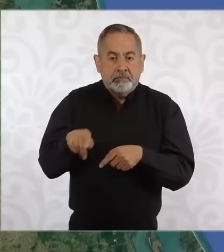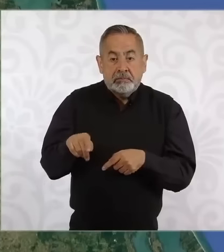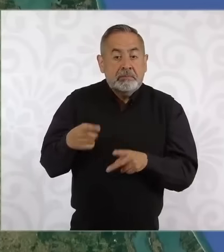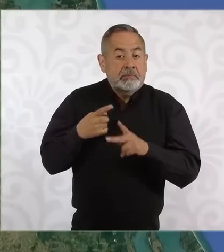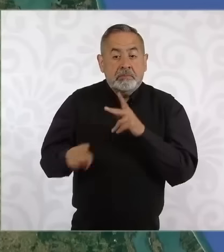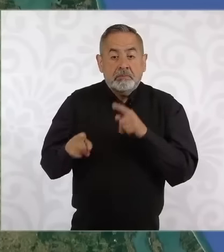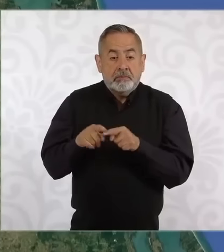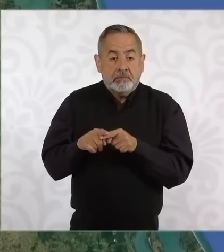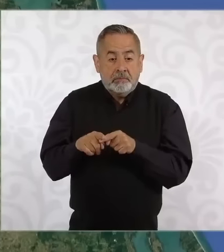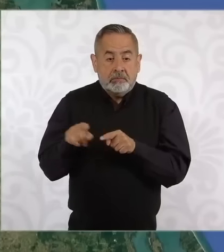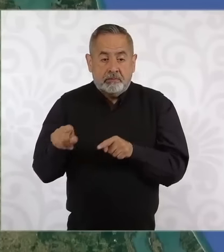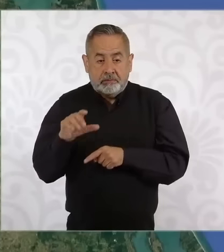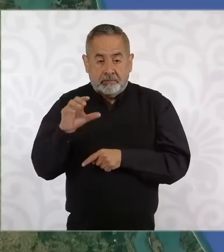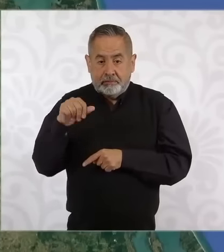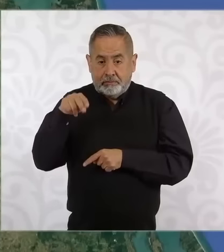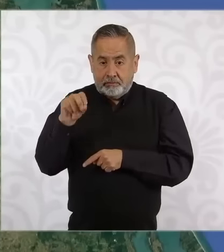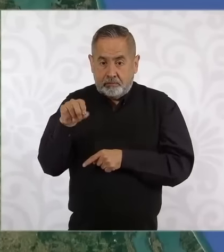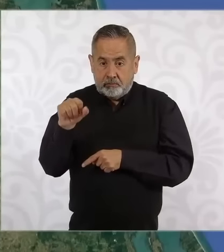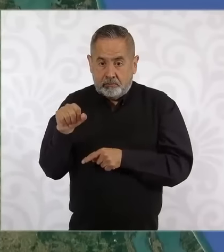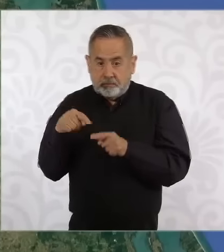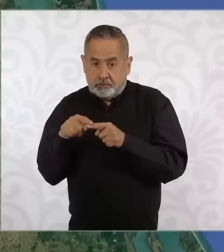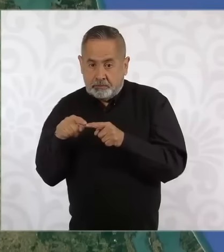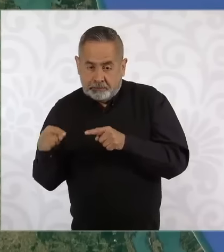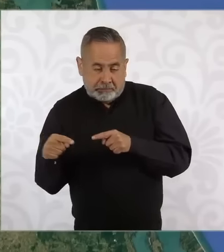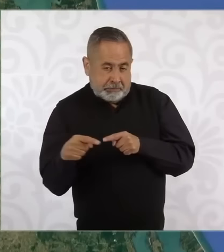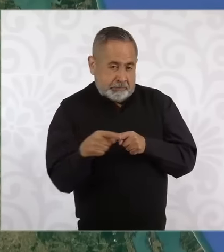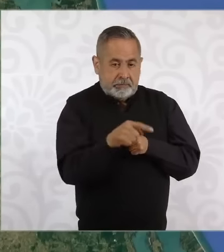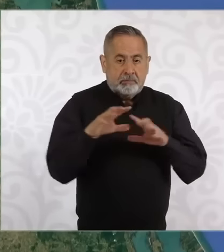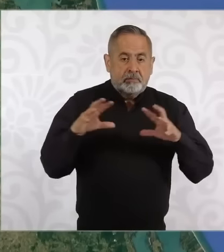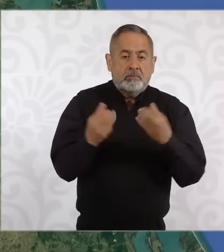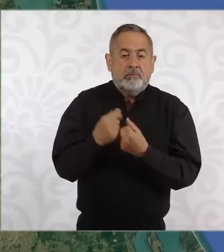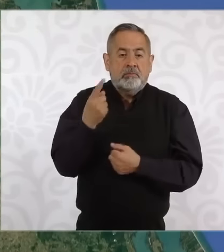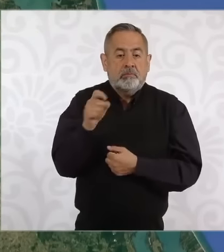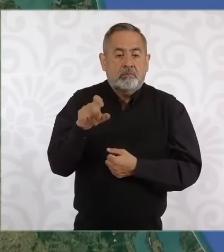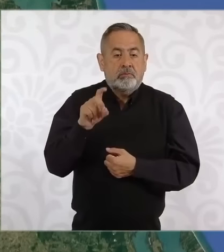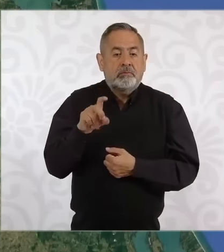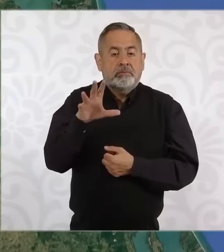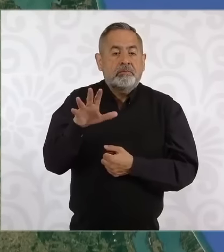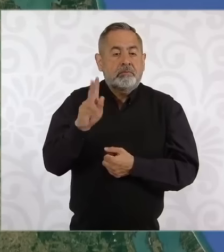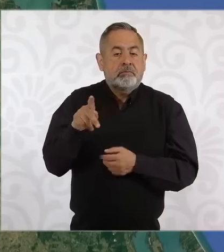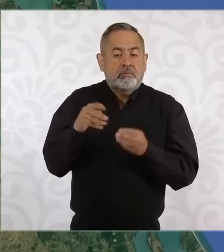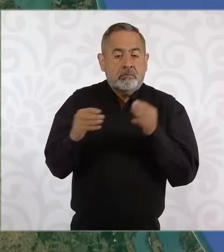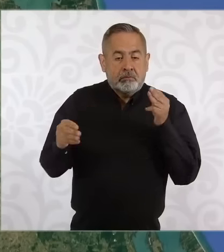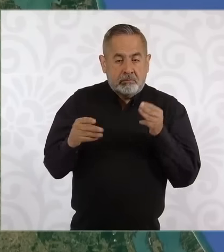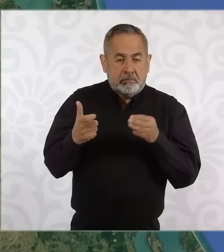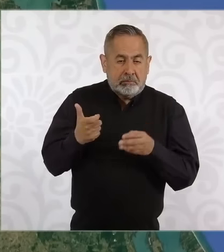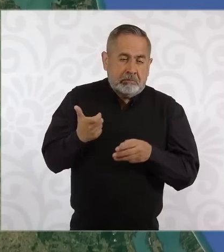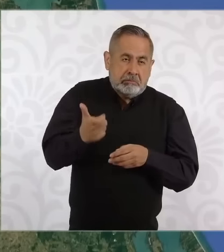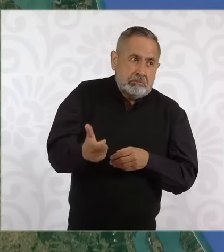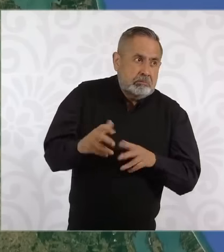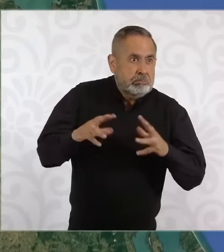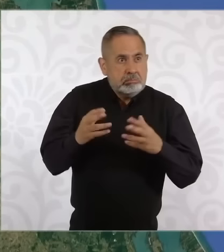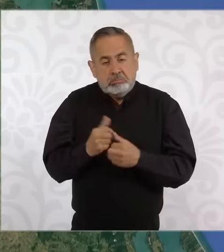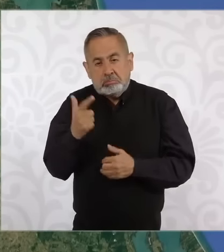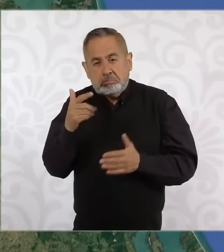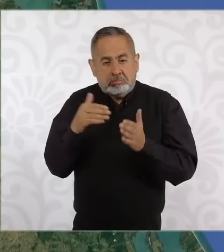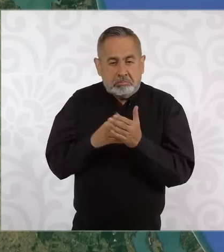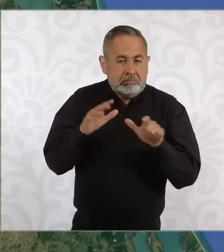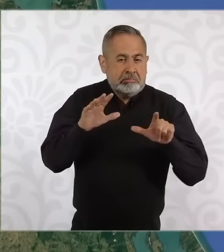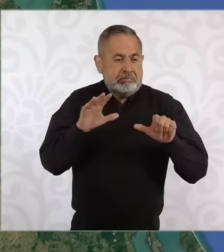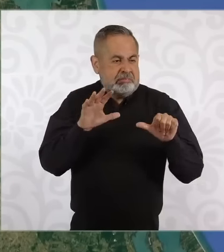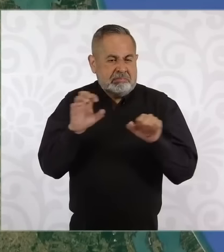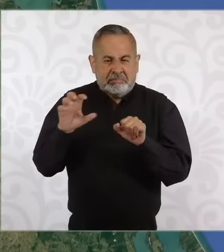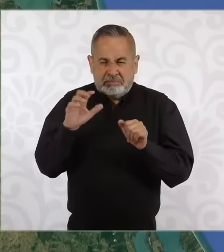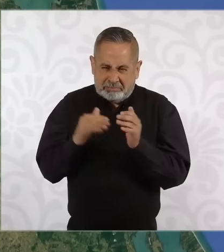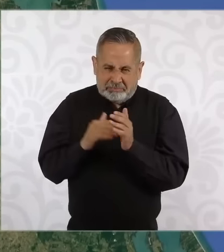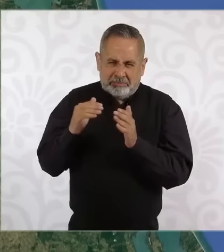la cortadura a Canoas y en total son 135 km con una inversión cercana a los 7600 millones de 2026